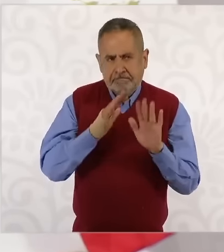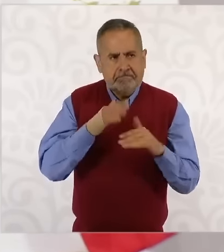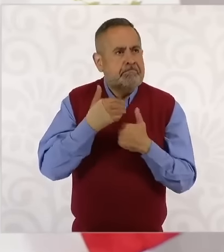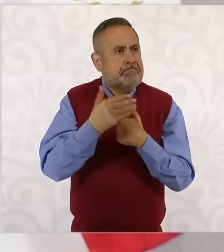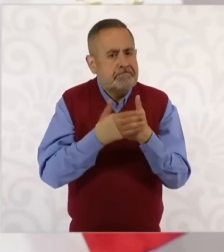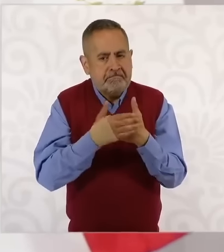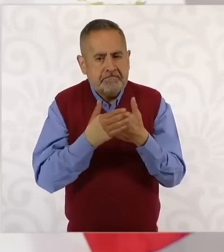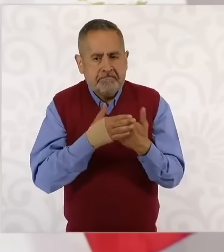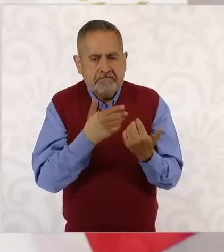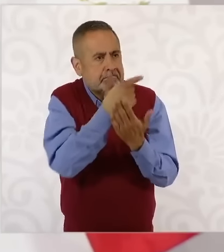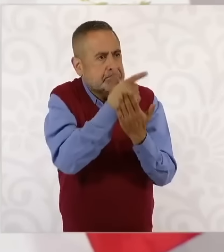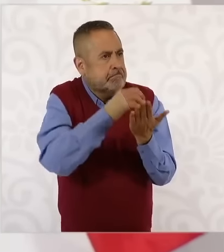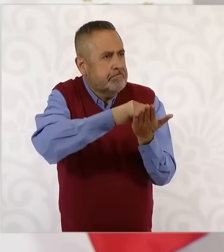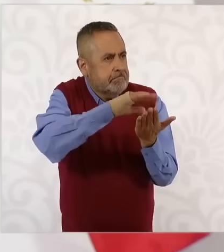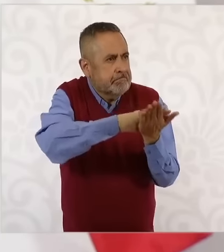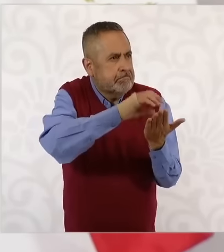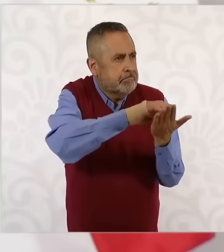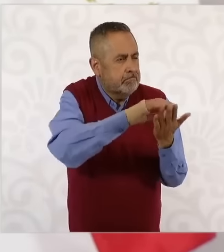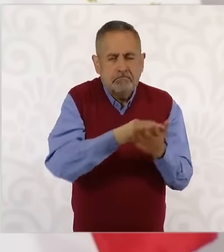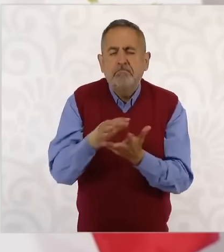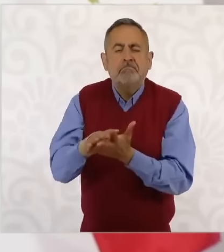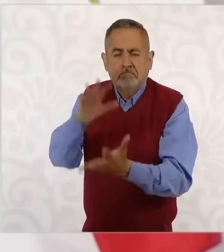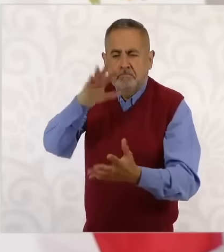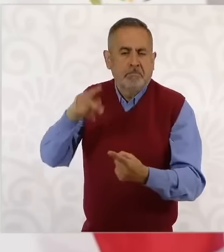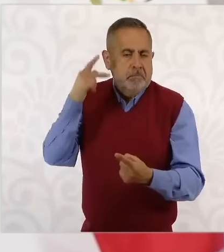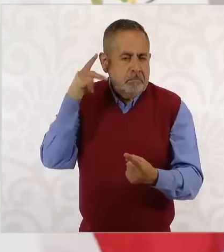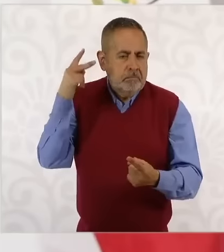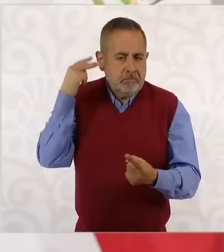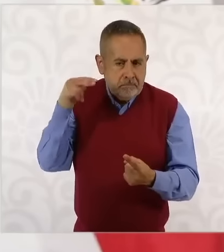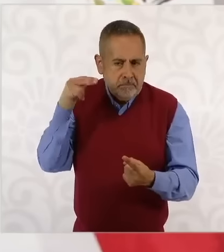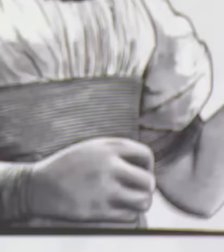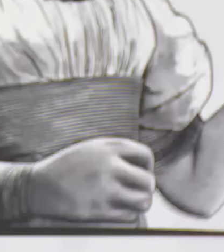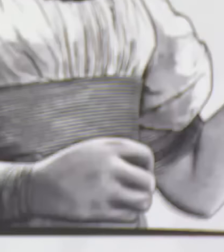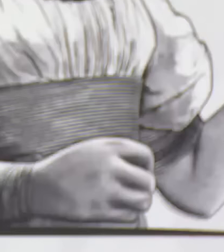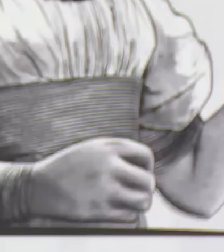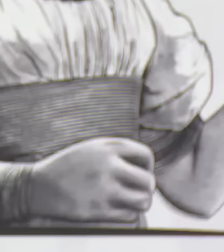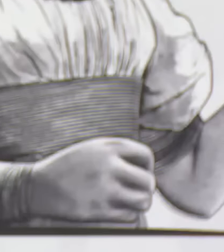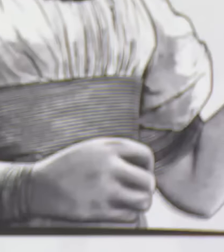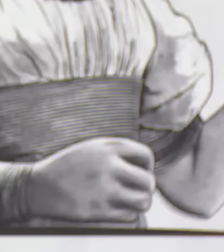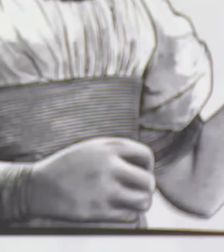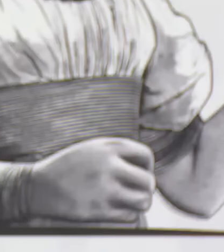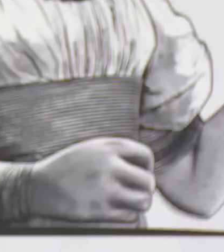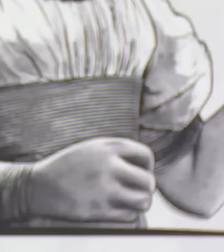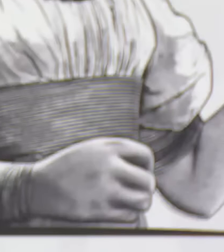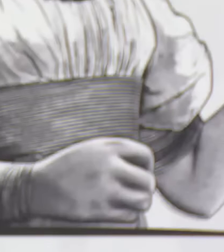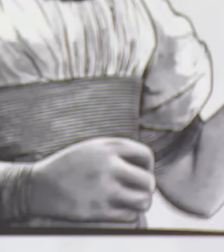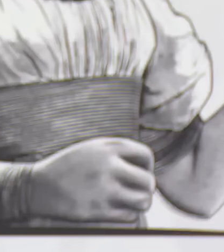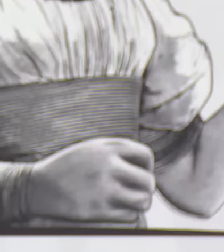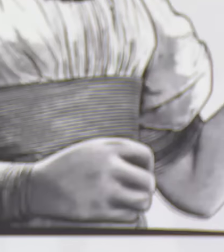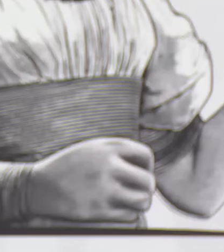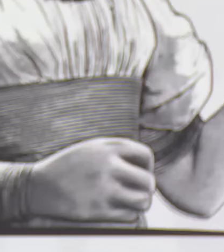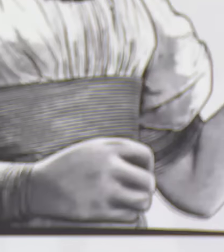en Puebla, Veracruz e Hidalgo, eh todavía falten algunas localidades. La gran mayoría en Veracruz